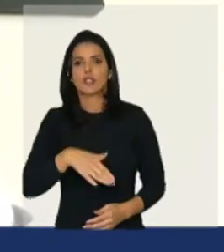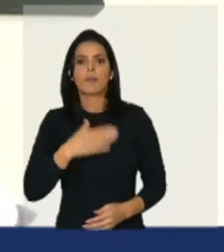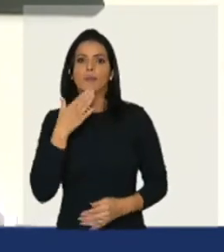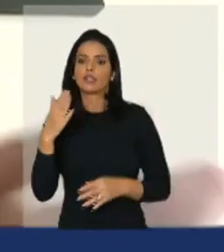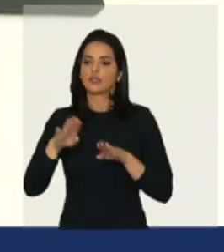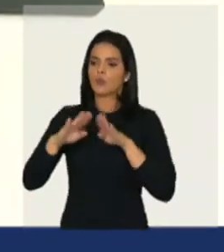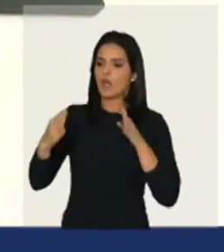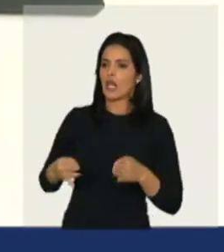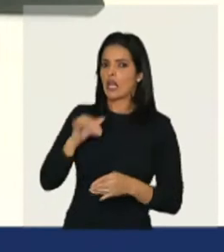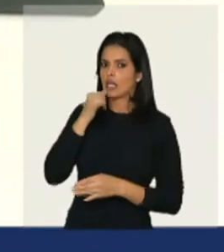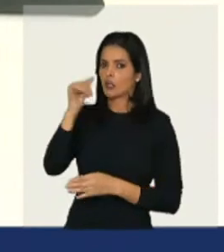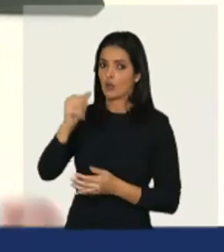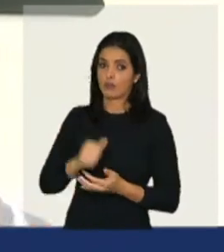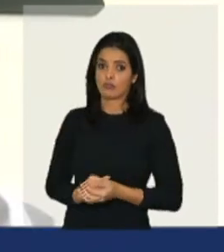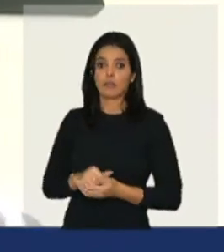ELETRÔNICO, COMO SE